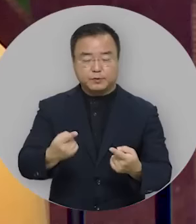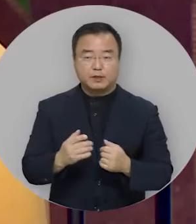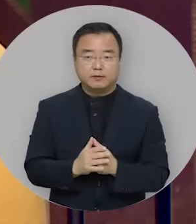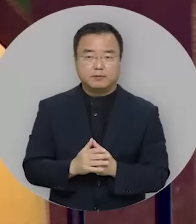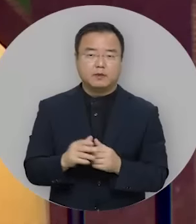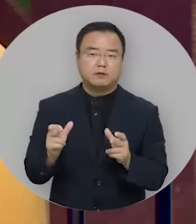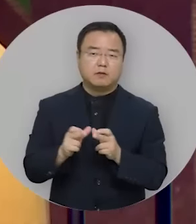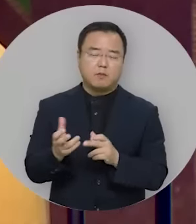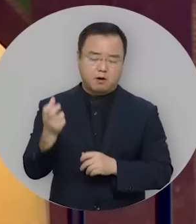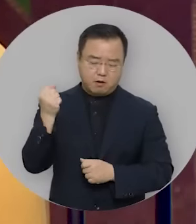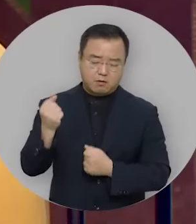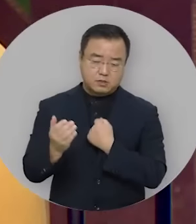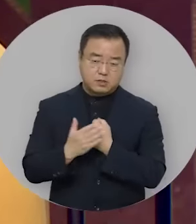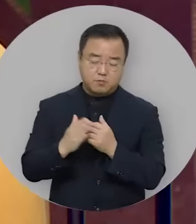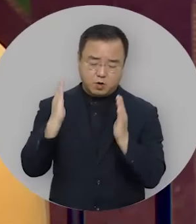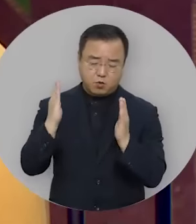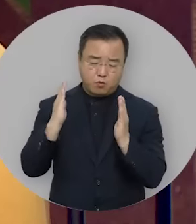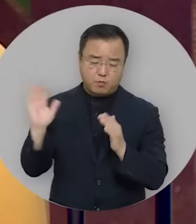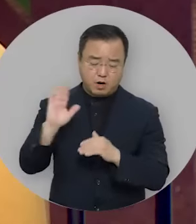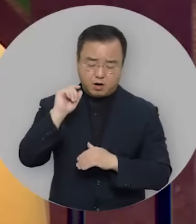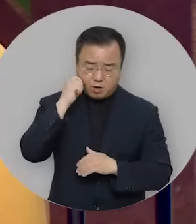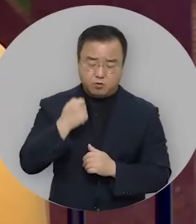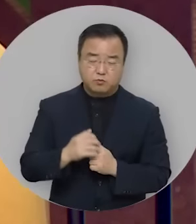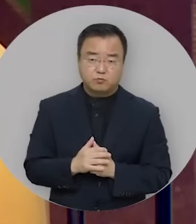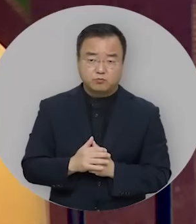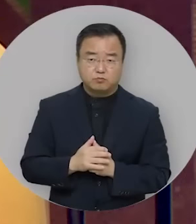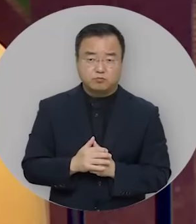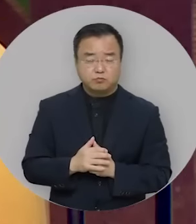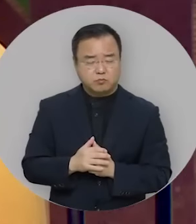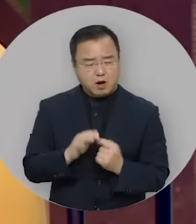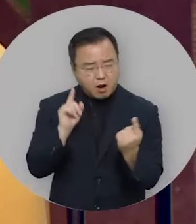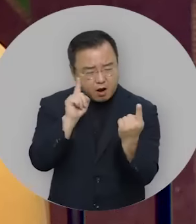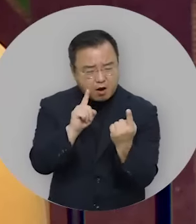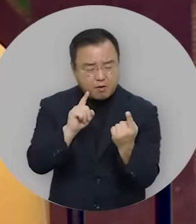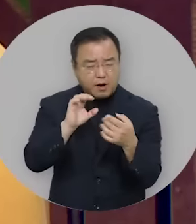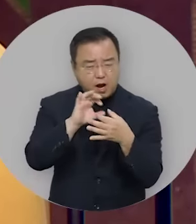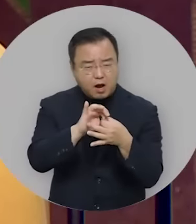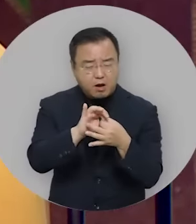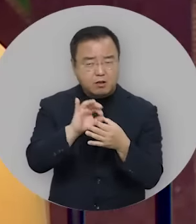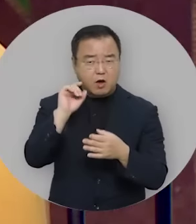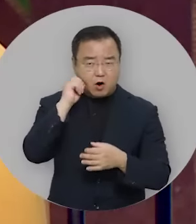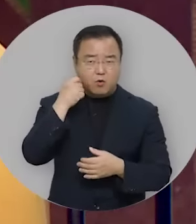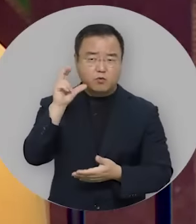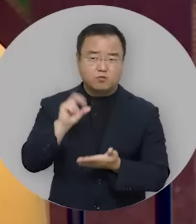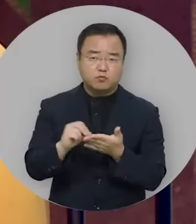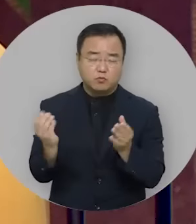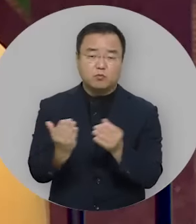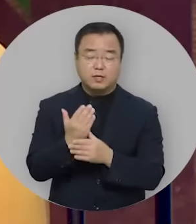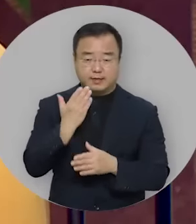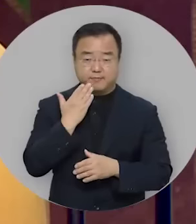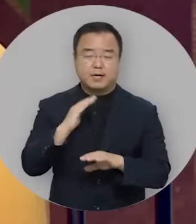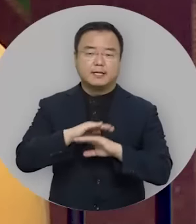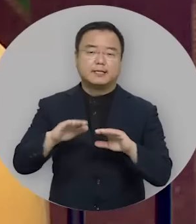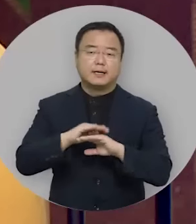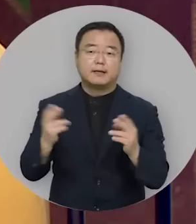장애가 있기 때문에 학업에 어려움이 있고 또 접근성의 문제가 생길 수도 있거든요. 이걸 해결할 수 있는 방법이